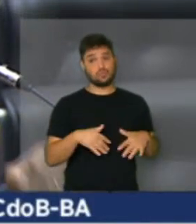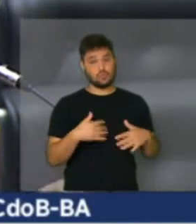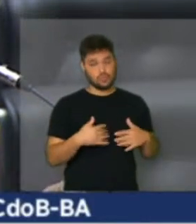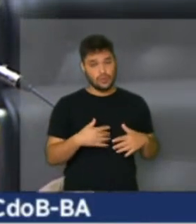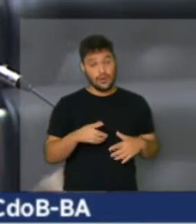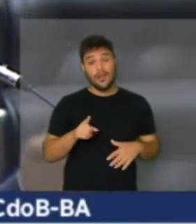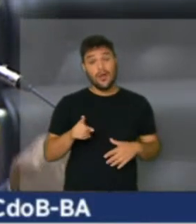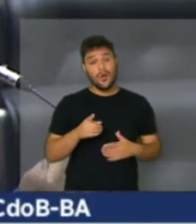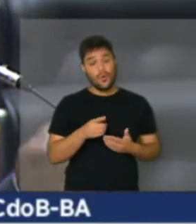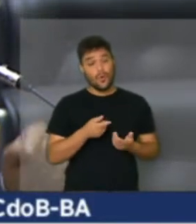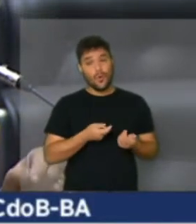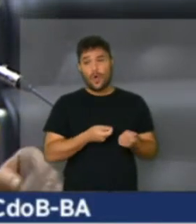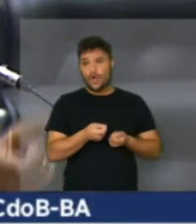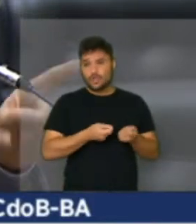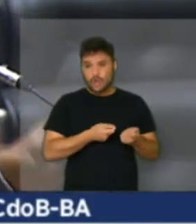ESTÁ SUBORDINADO A ELE. NÃO